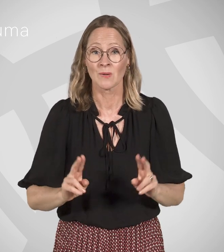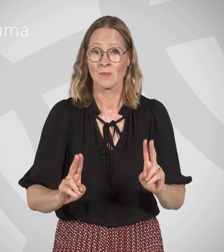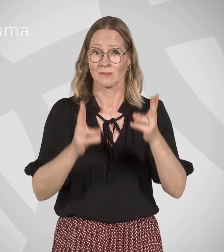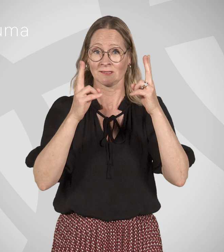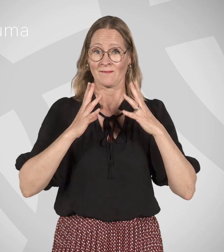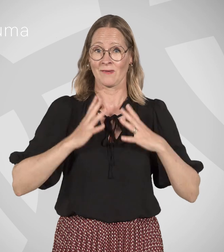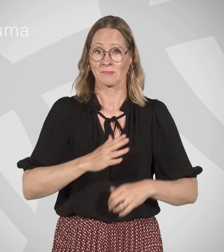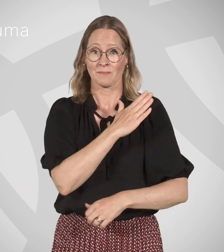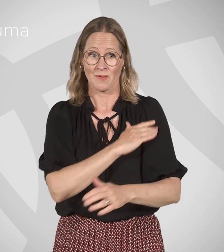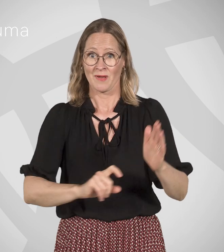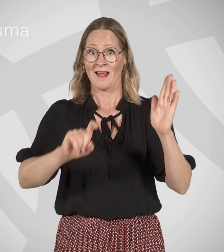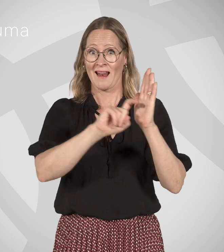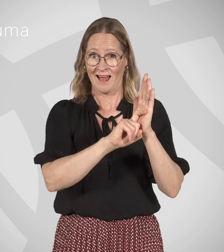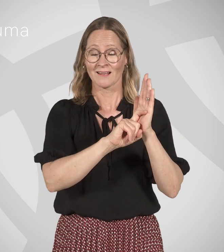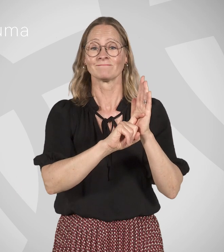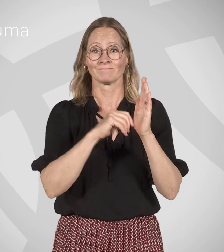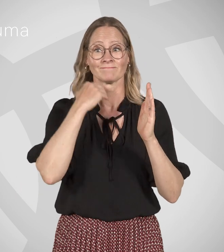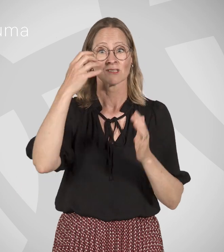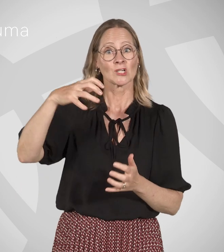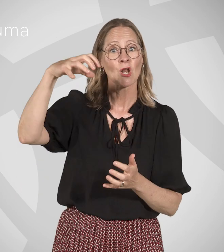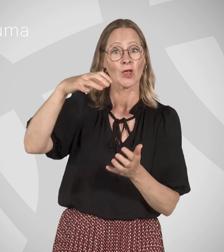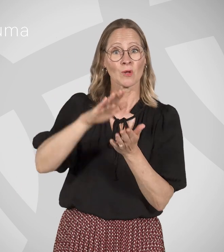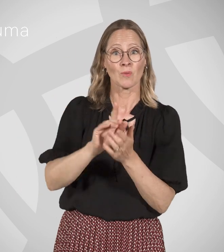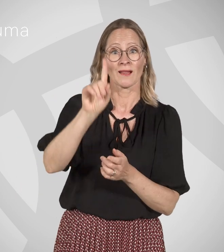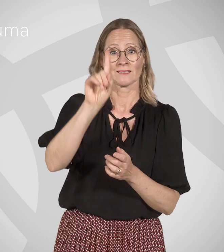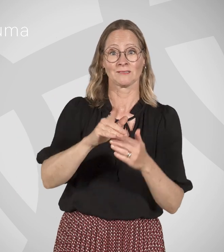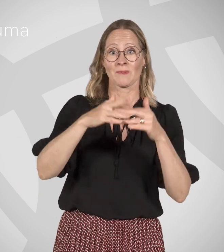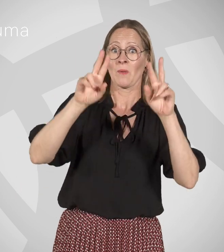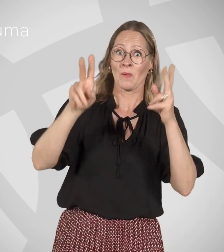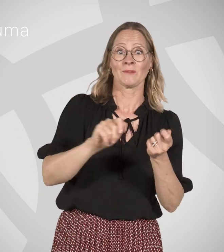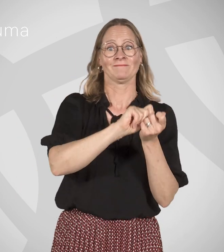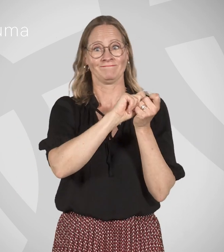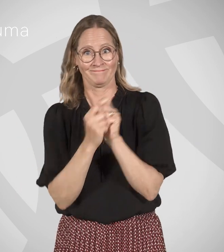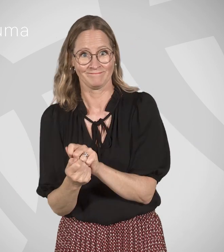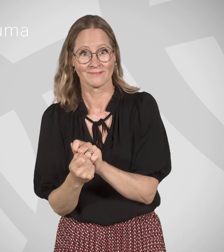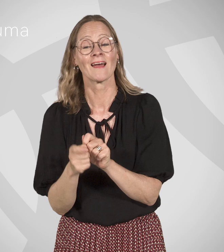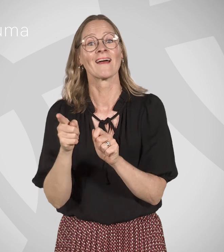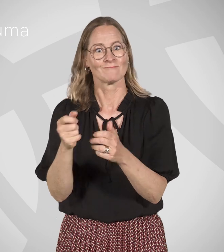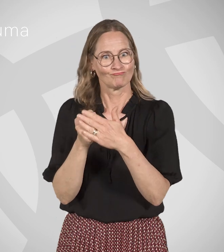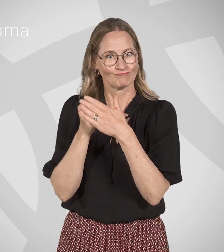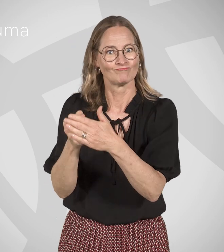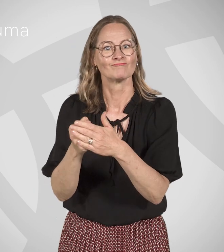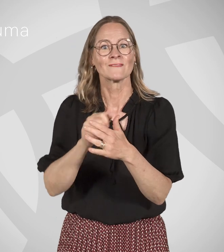Uusi vammaispalvelulaki uudistuu 1.10.2023 alkaen tukemaan -